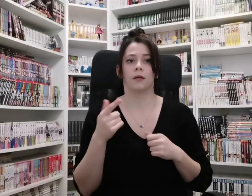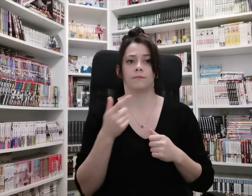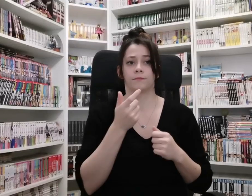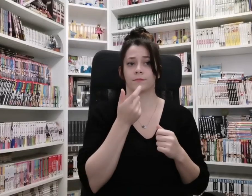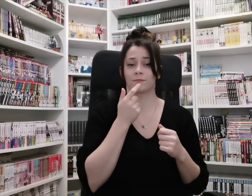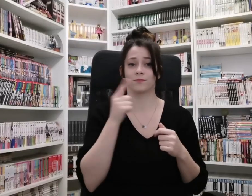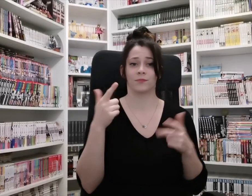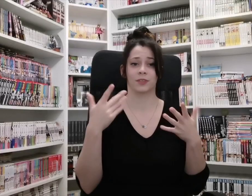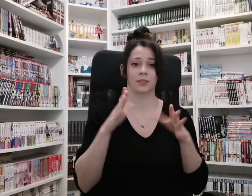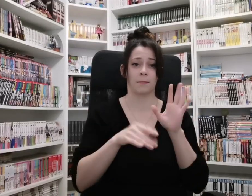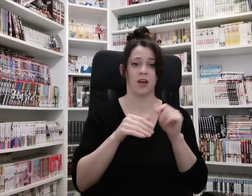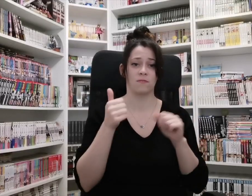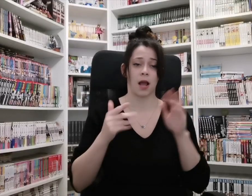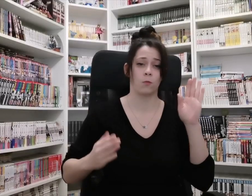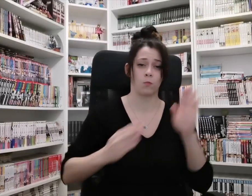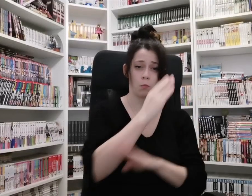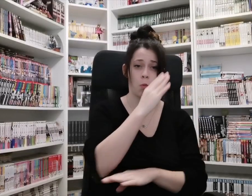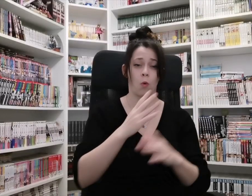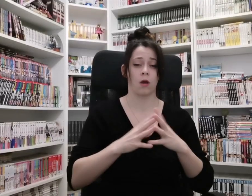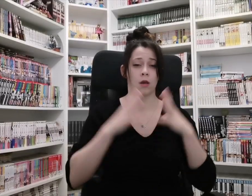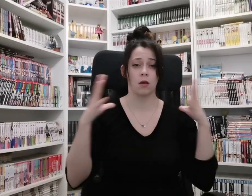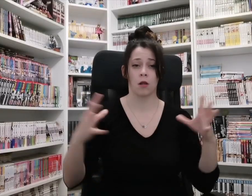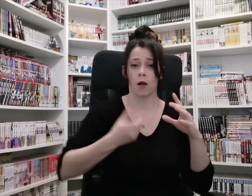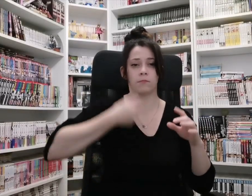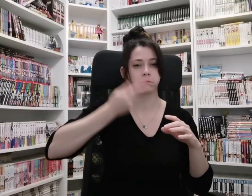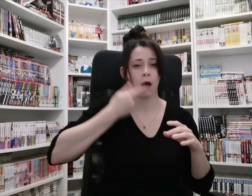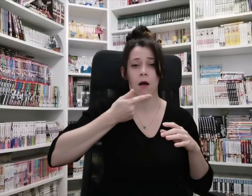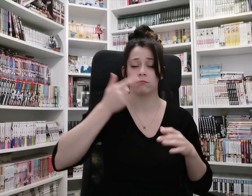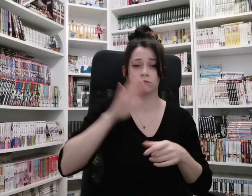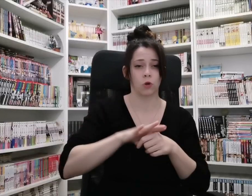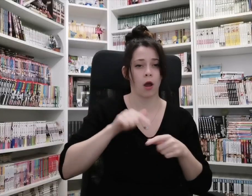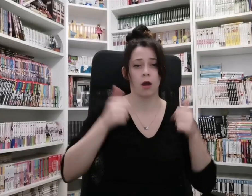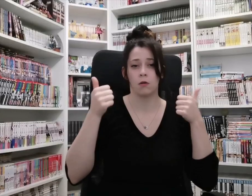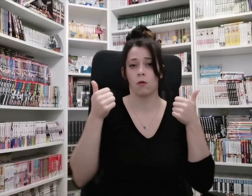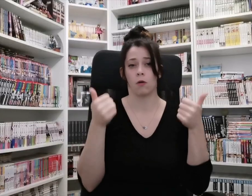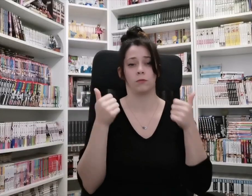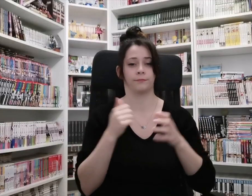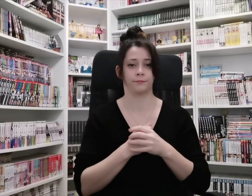Ca a eu du succès très vite… et ça a fait beaucoup parler.